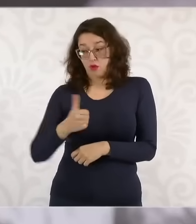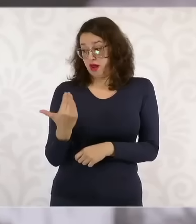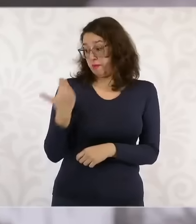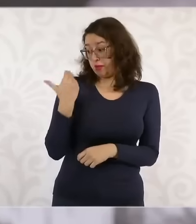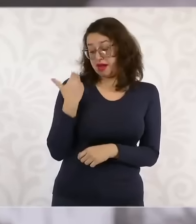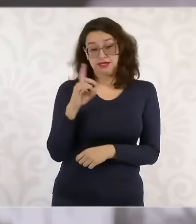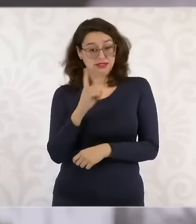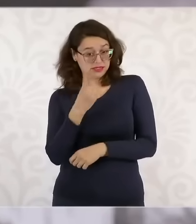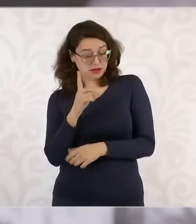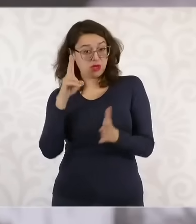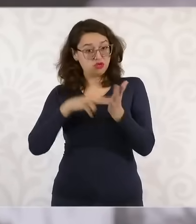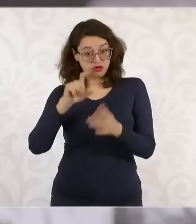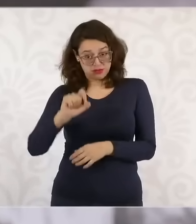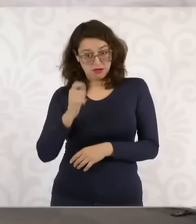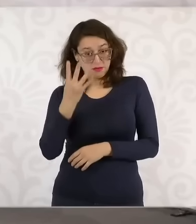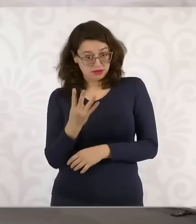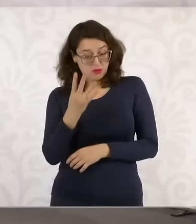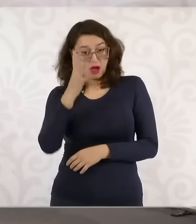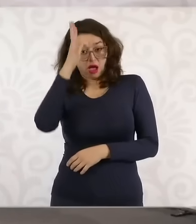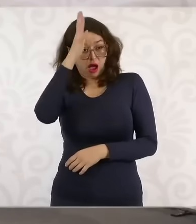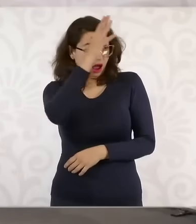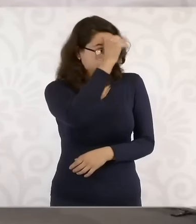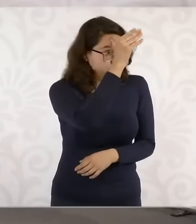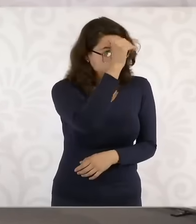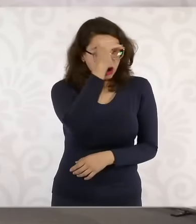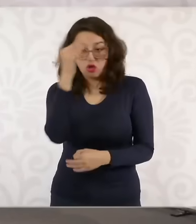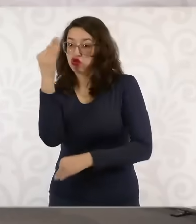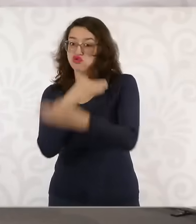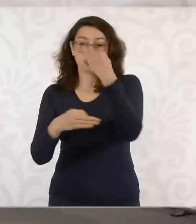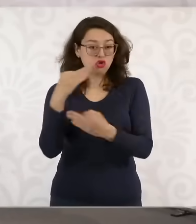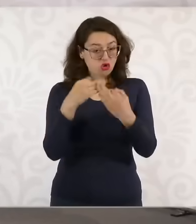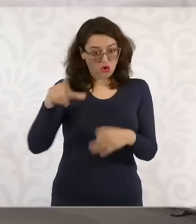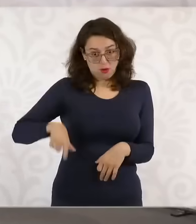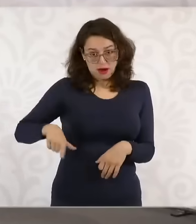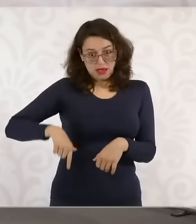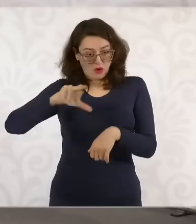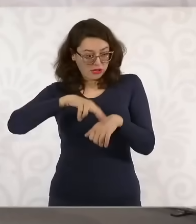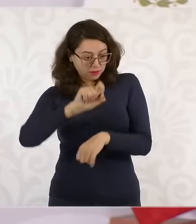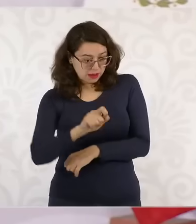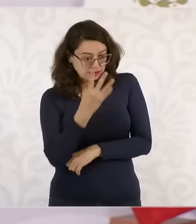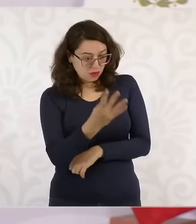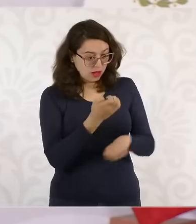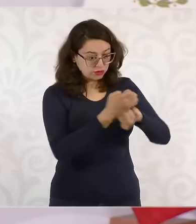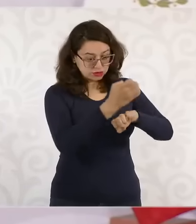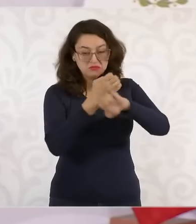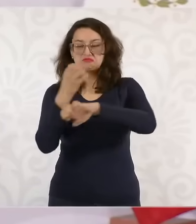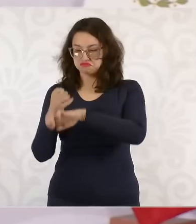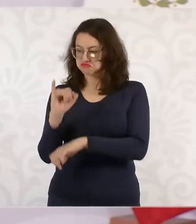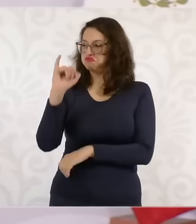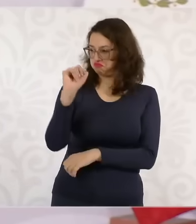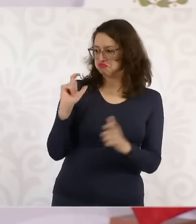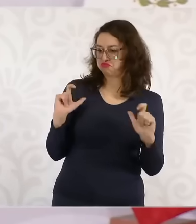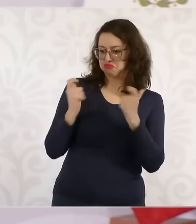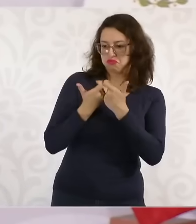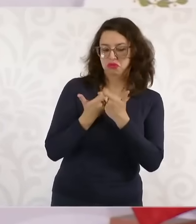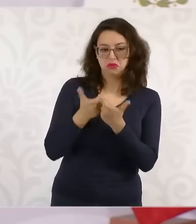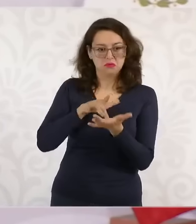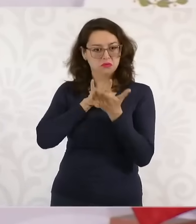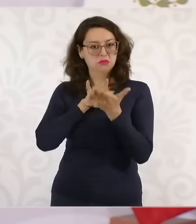se mantenga universal. Y ellos como estado en este año han invertido 3,776 millones de pesos.